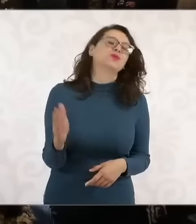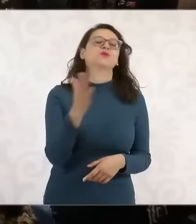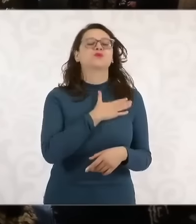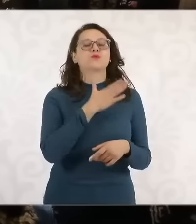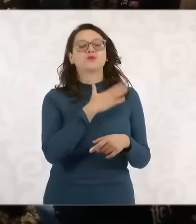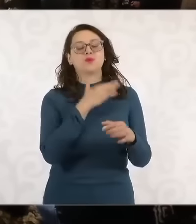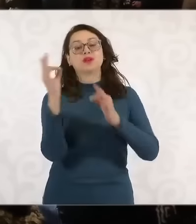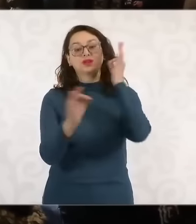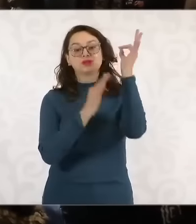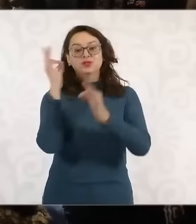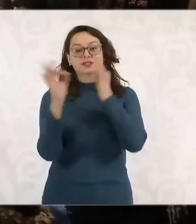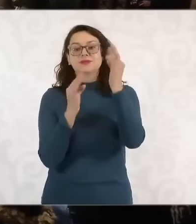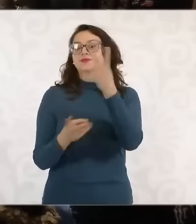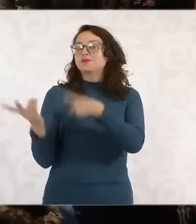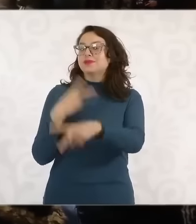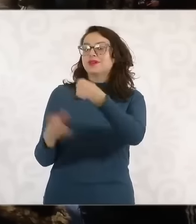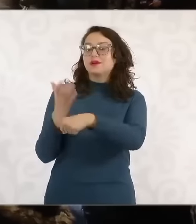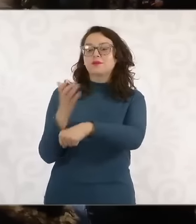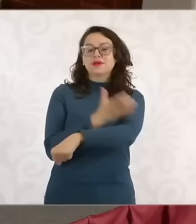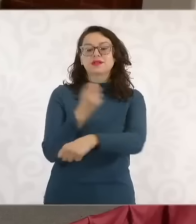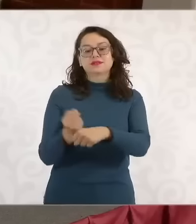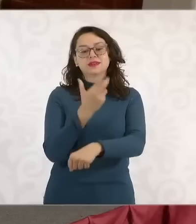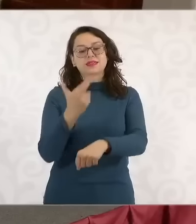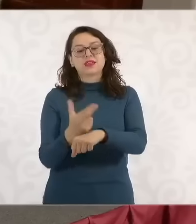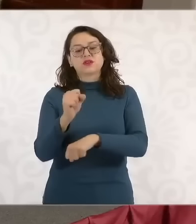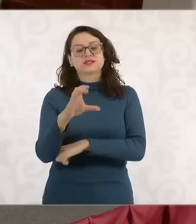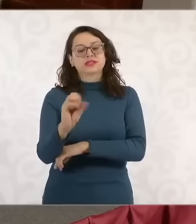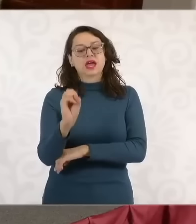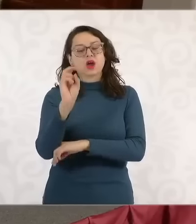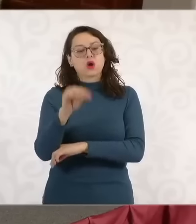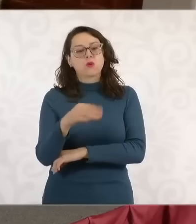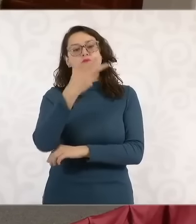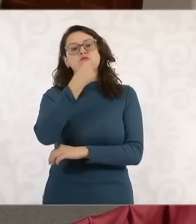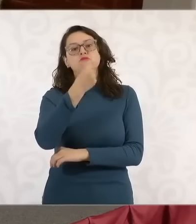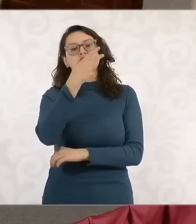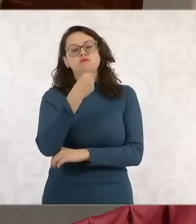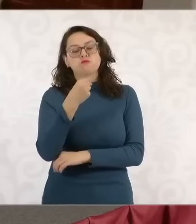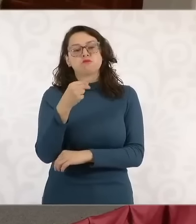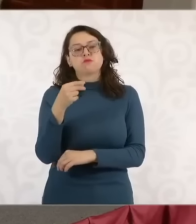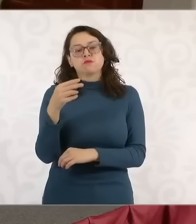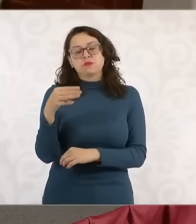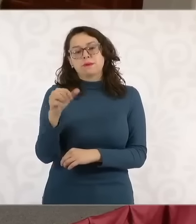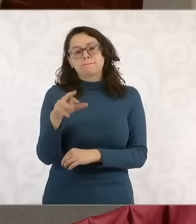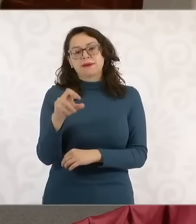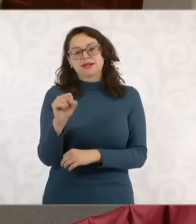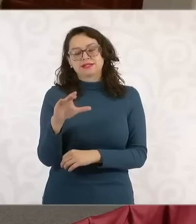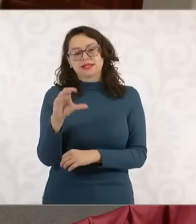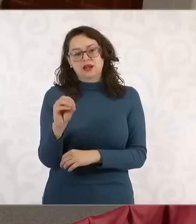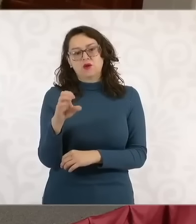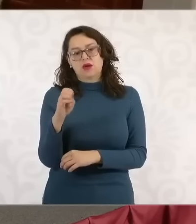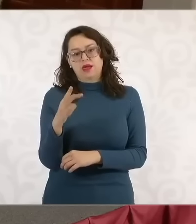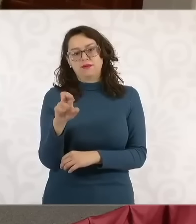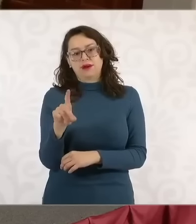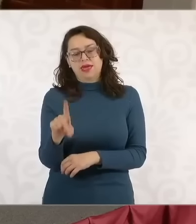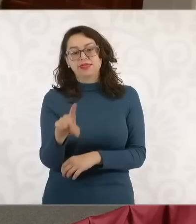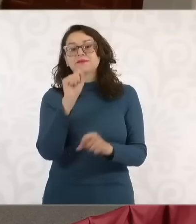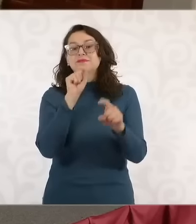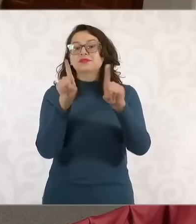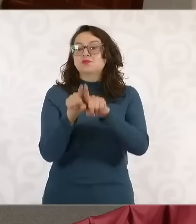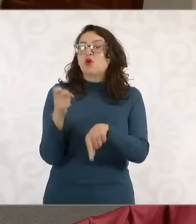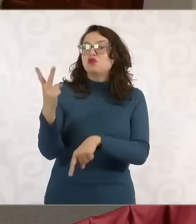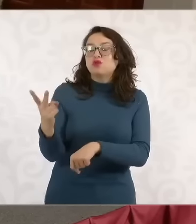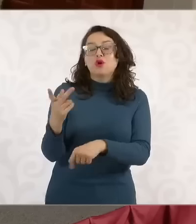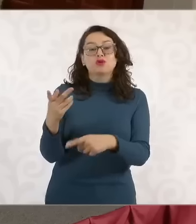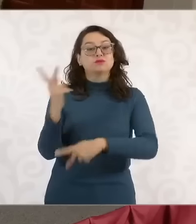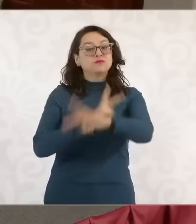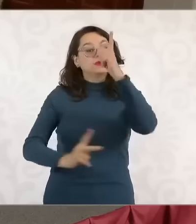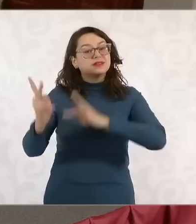distinguidos visitantes, a Fabio Sandri, es el CEO global de Pilgrims Pride y Jesús Muñoz,